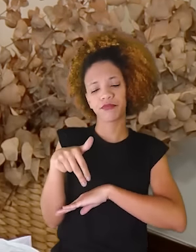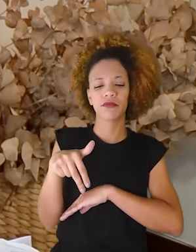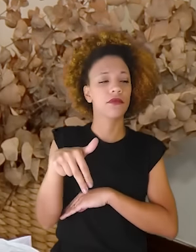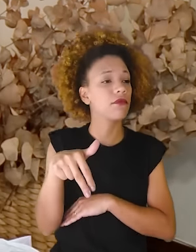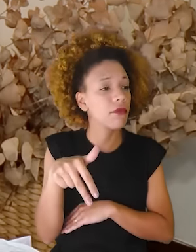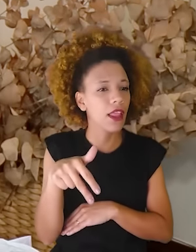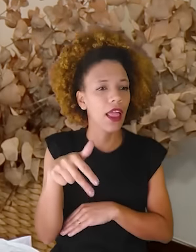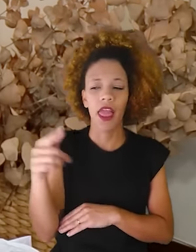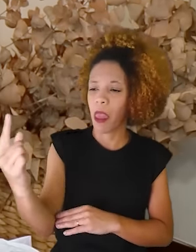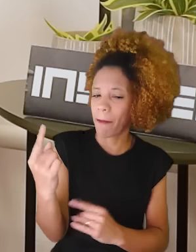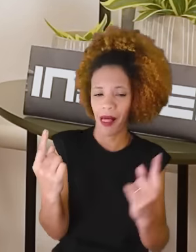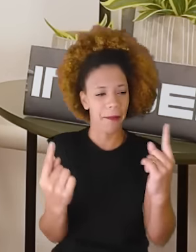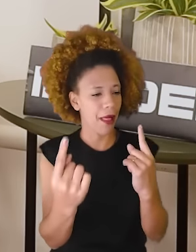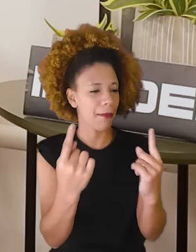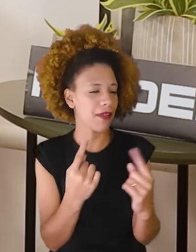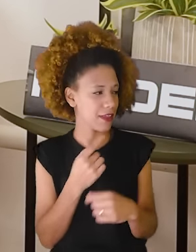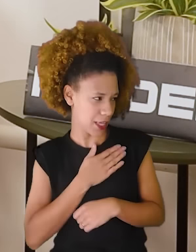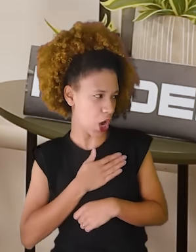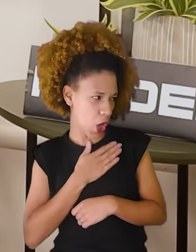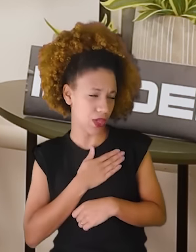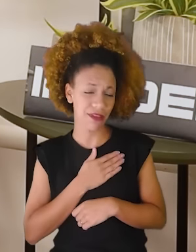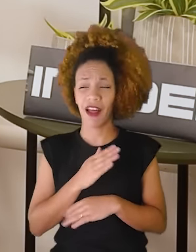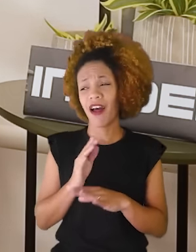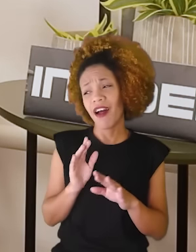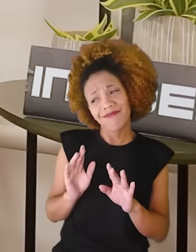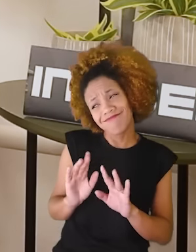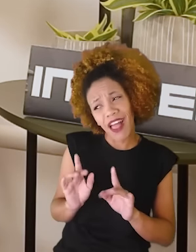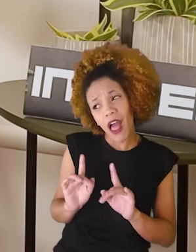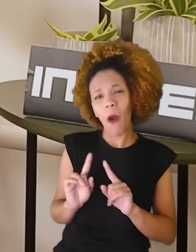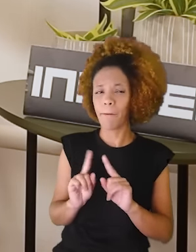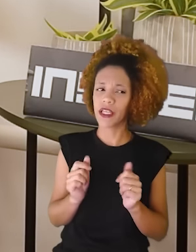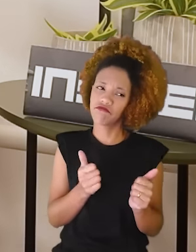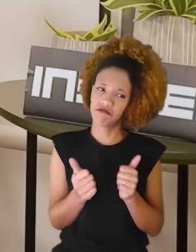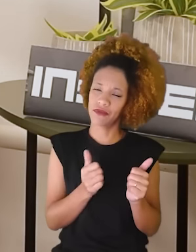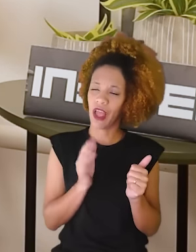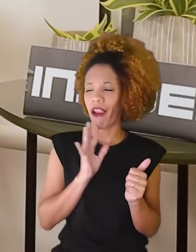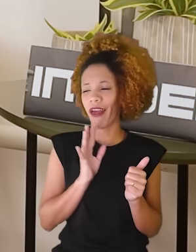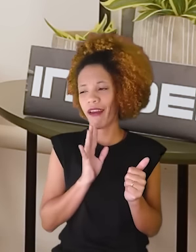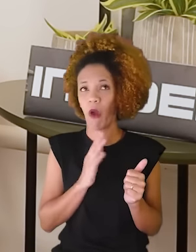é E se ele se amarra ele é se amarra assim não mas ele lida bem tipo assim ele acha legal ele acha